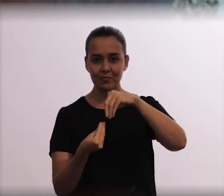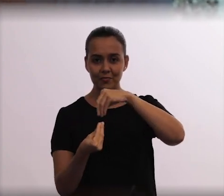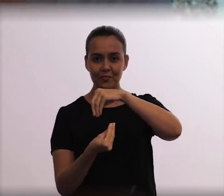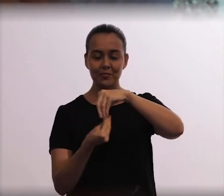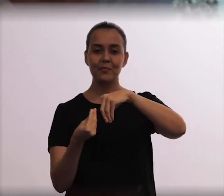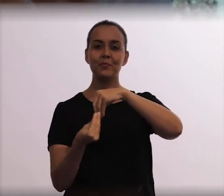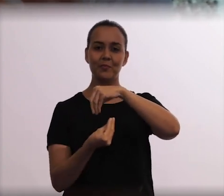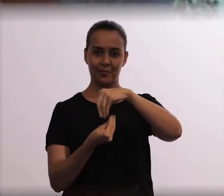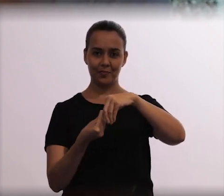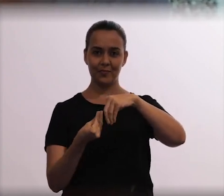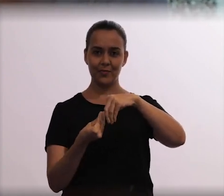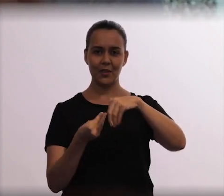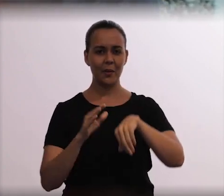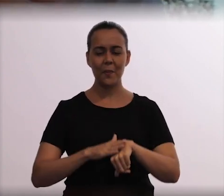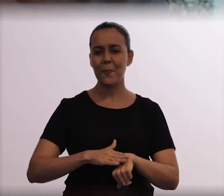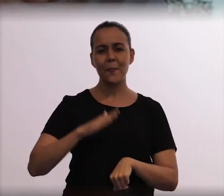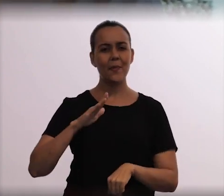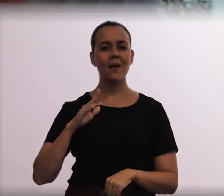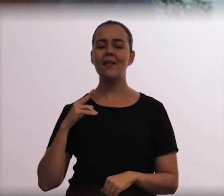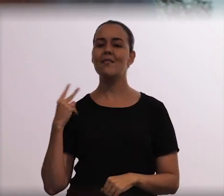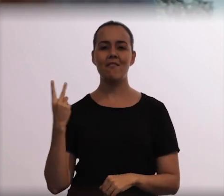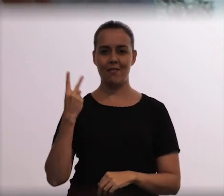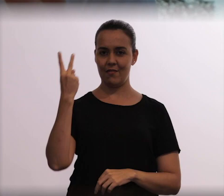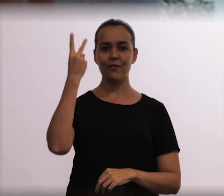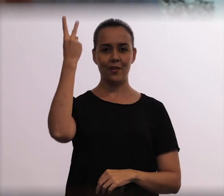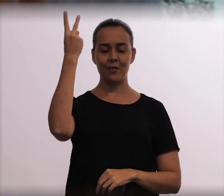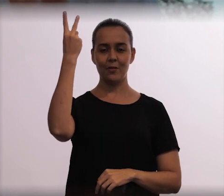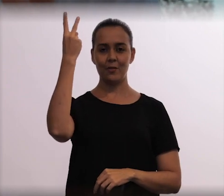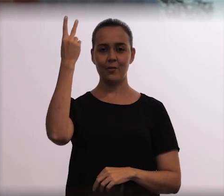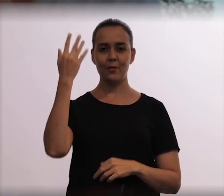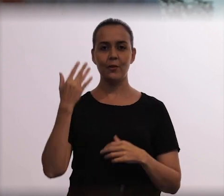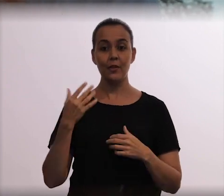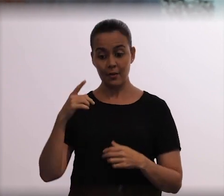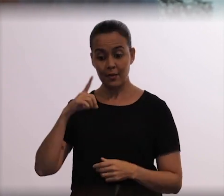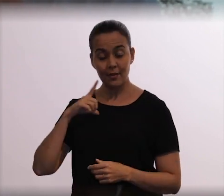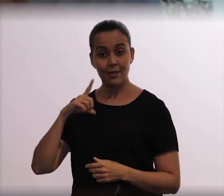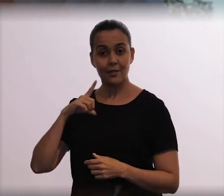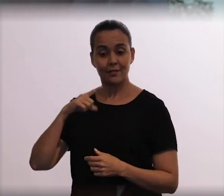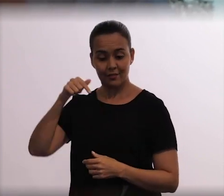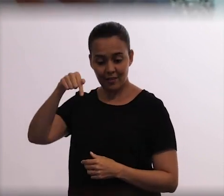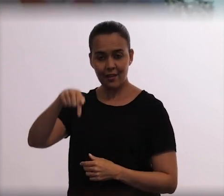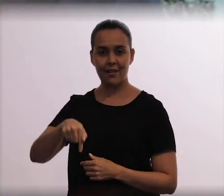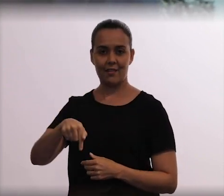A sua diversidade cultural, que se sintetiza nesses espaços aqui, ela cria uma síntese.